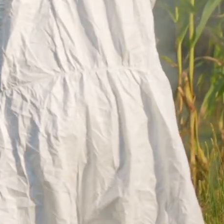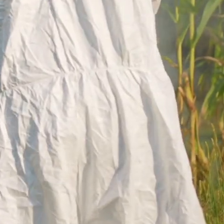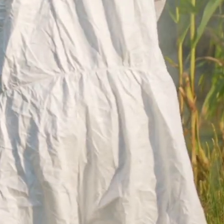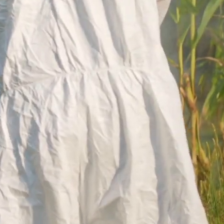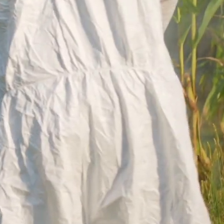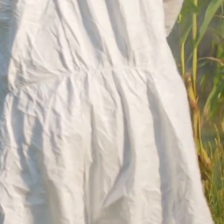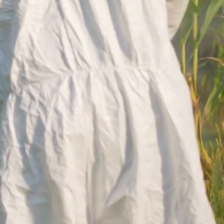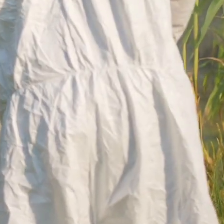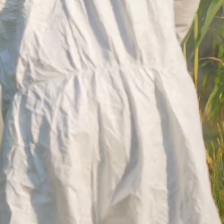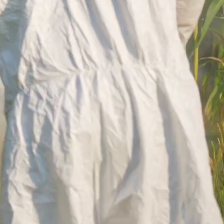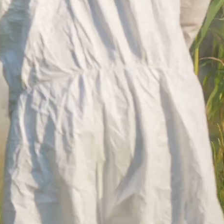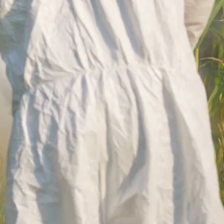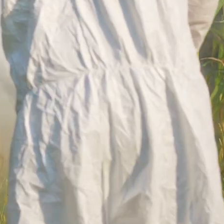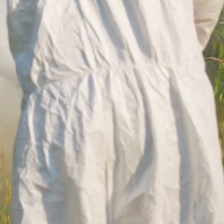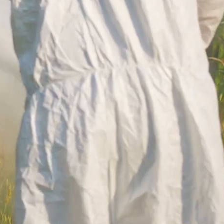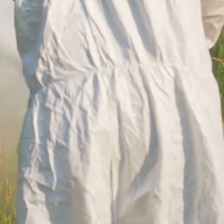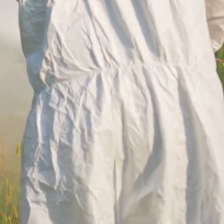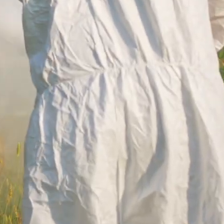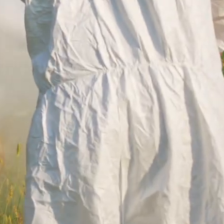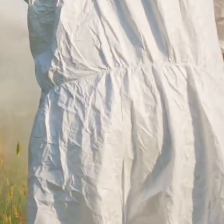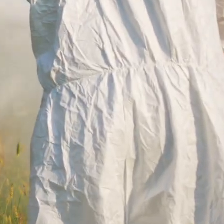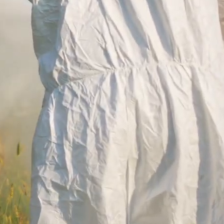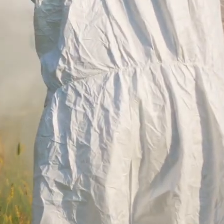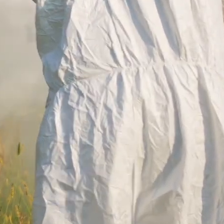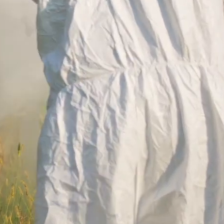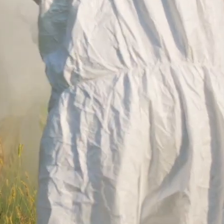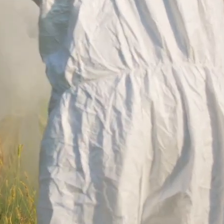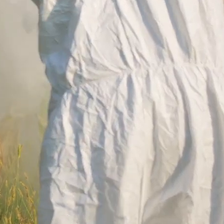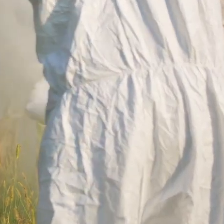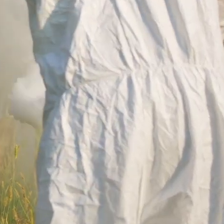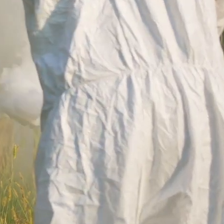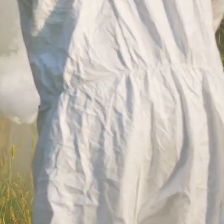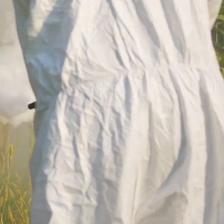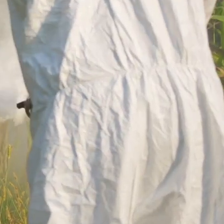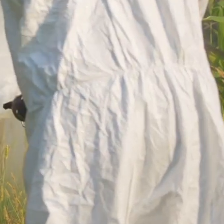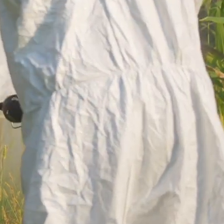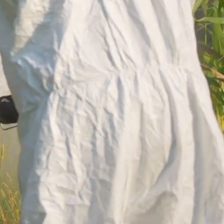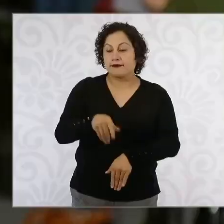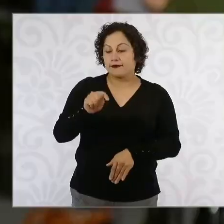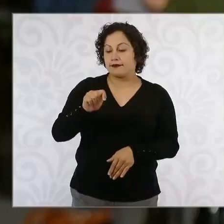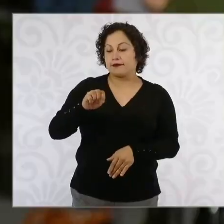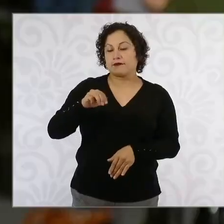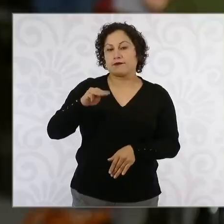obligaciones ante el tratado de libre comercio y con Estados Unidos y Canadá se dice que es